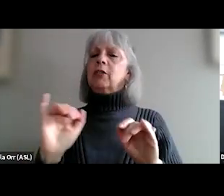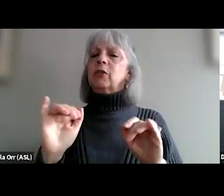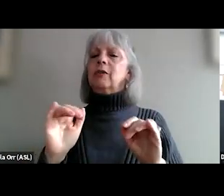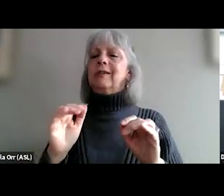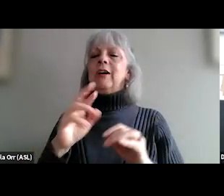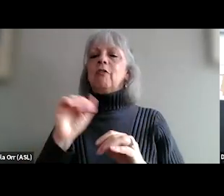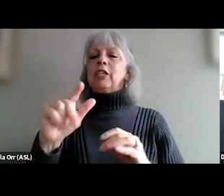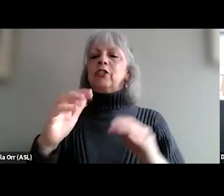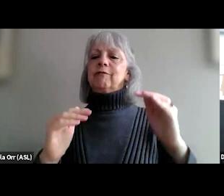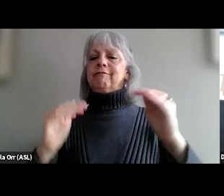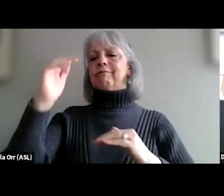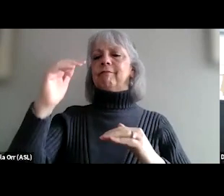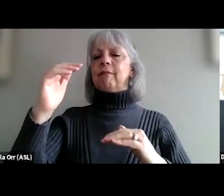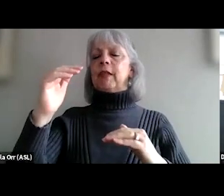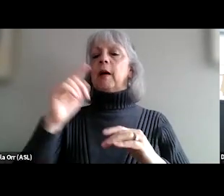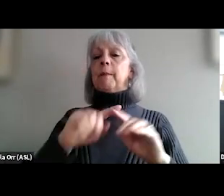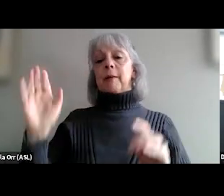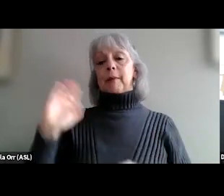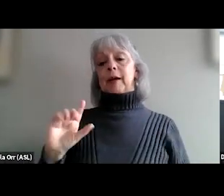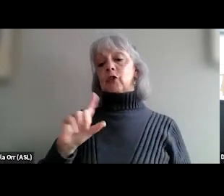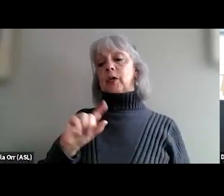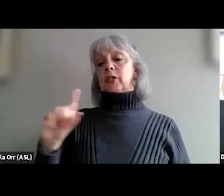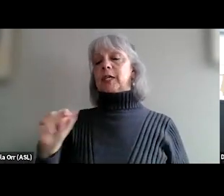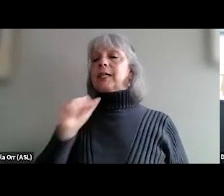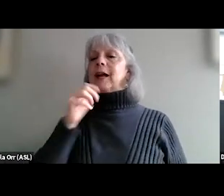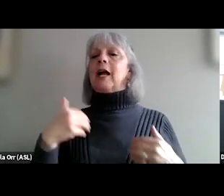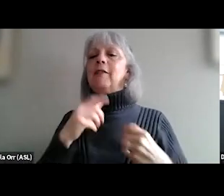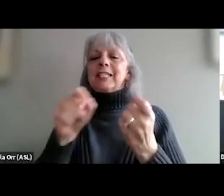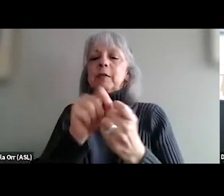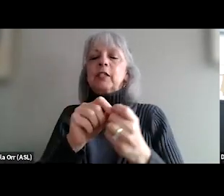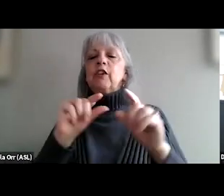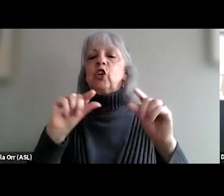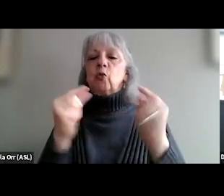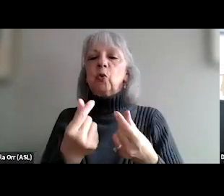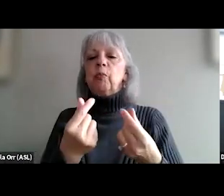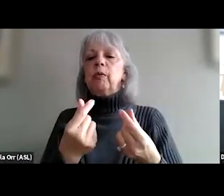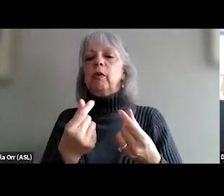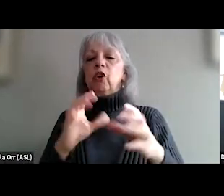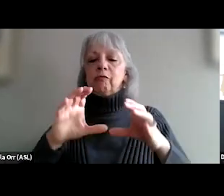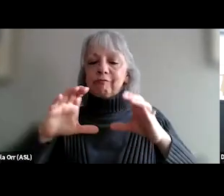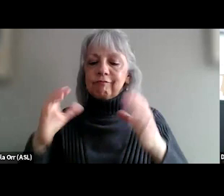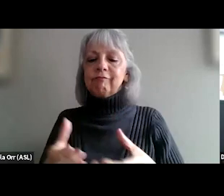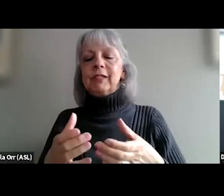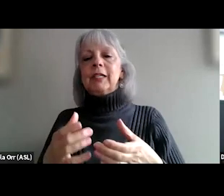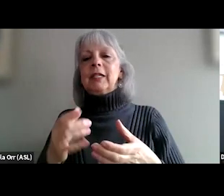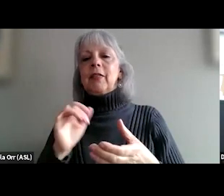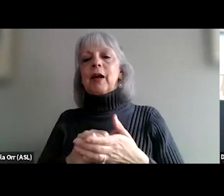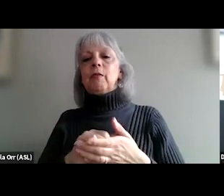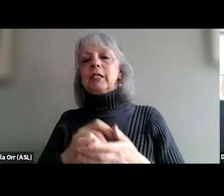Pero en 2020 no teníamos un grupo específico, una coalición específica, una entidad que hiciera un esfuerzo intencionado y dirigido,